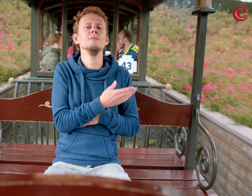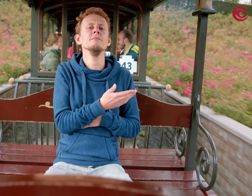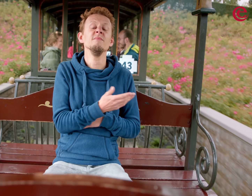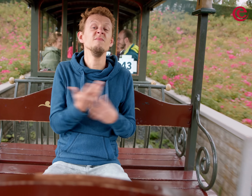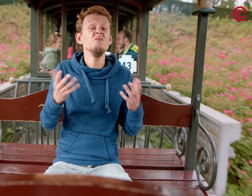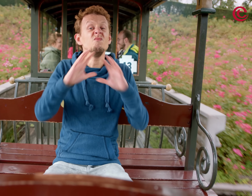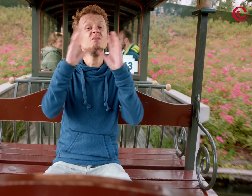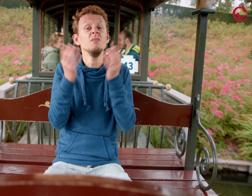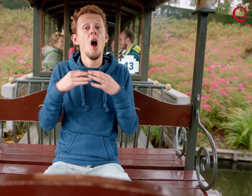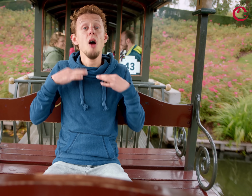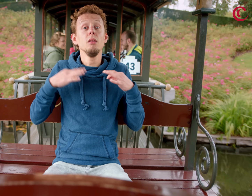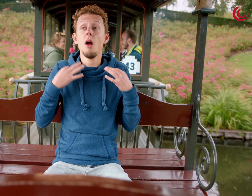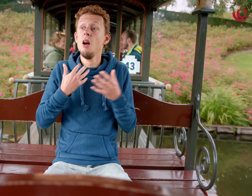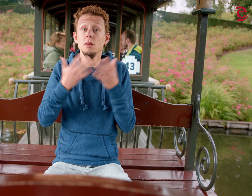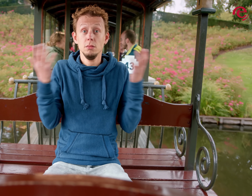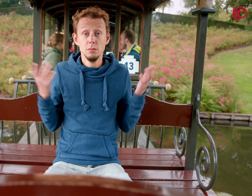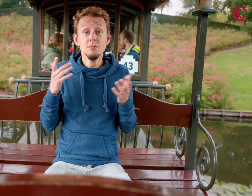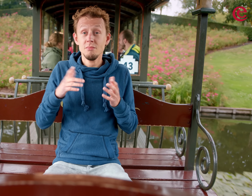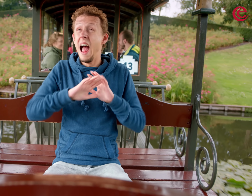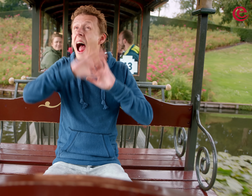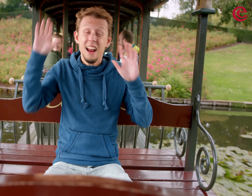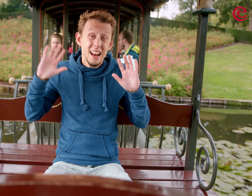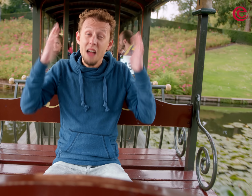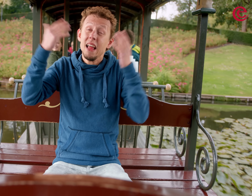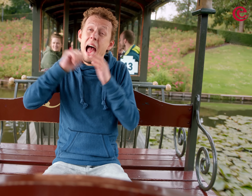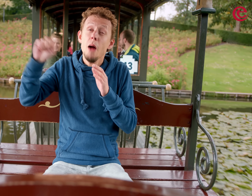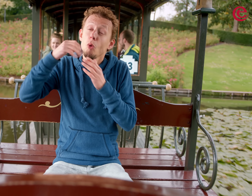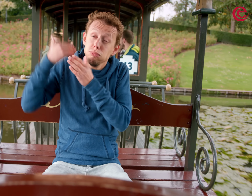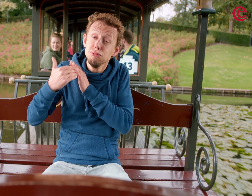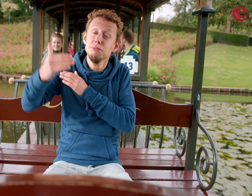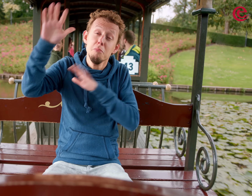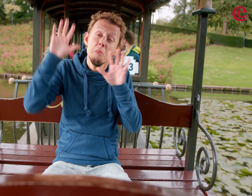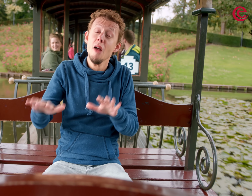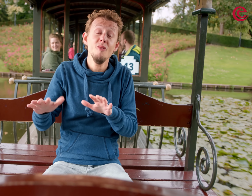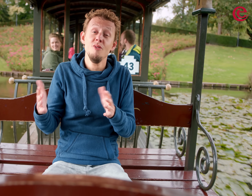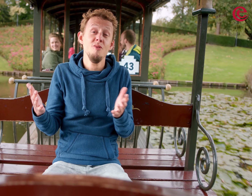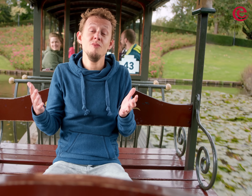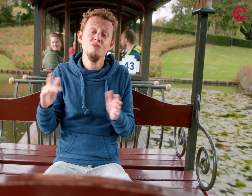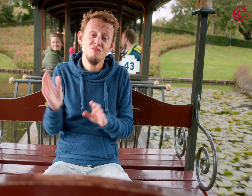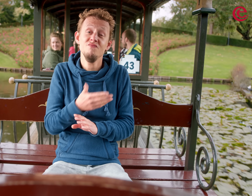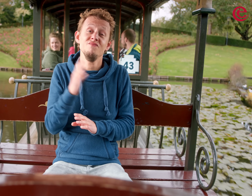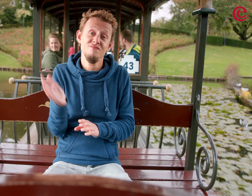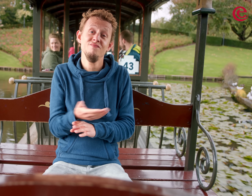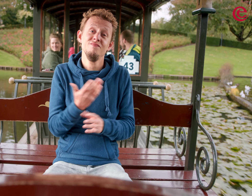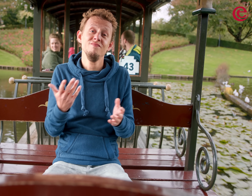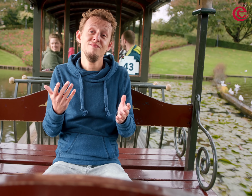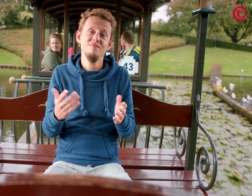Een attractie gaat wel lang mee, maar natuurlijk niet eeuwig.